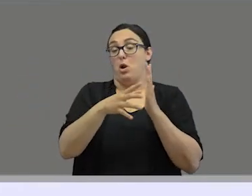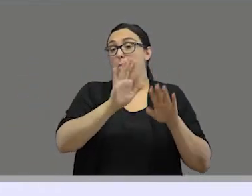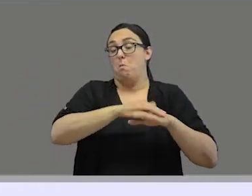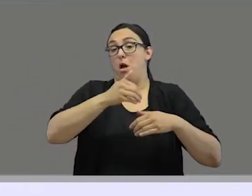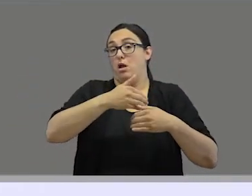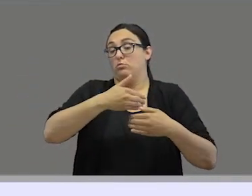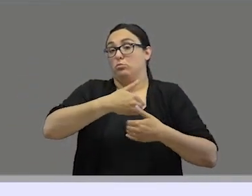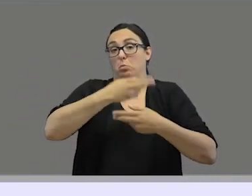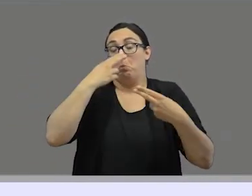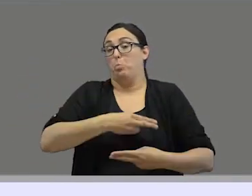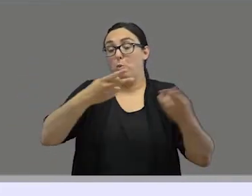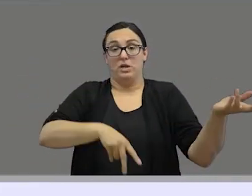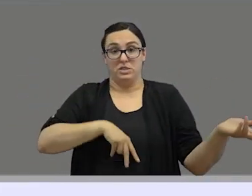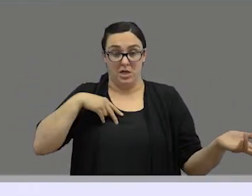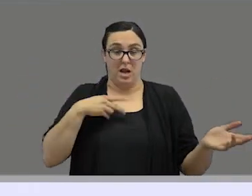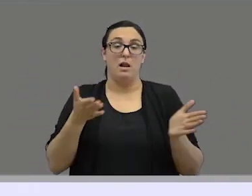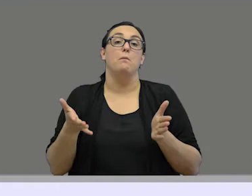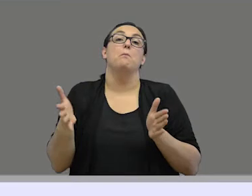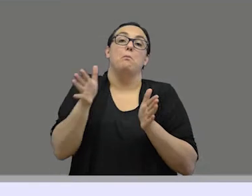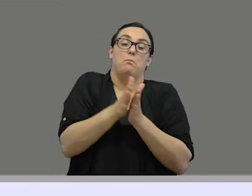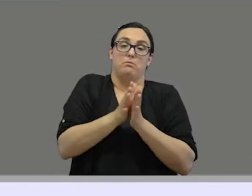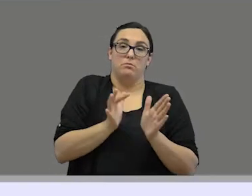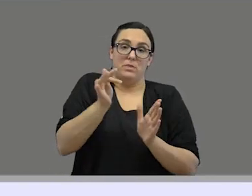In der Literatur wurde beschrieben,